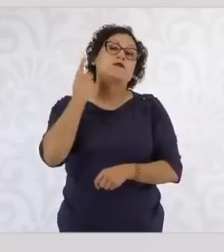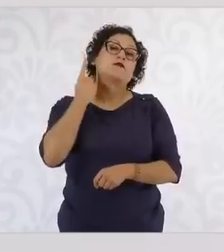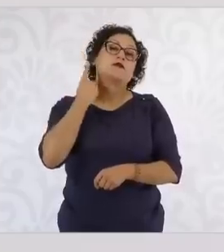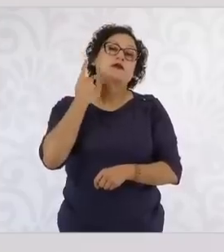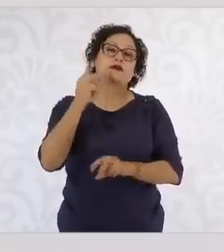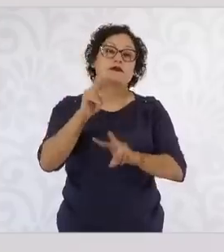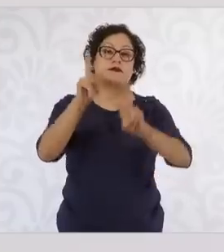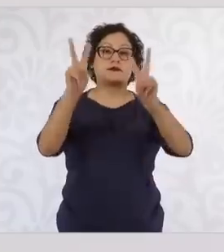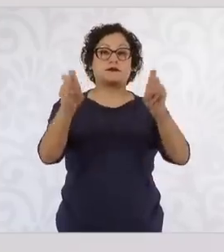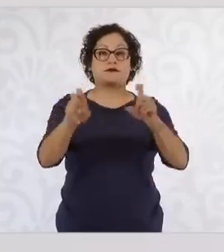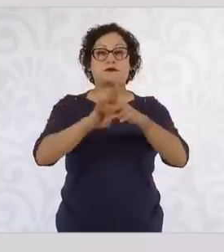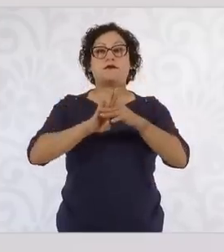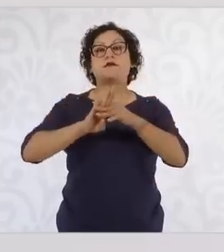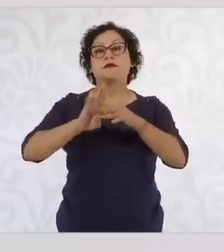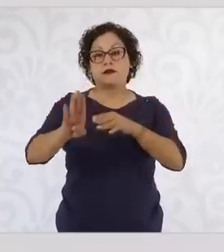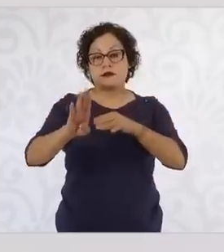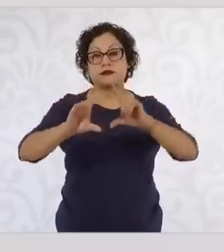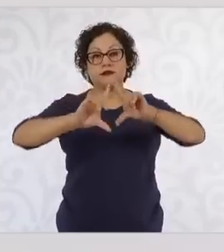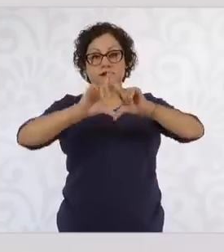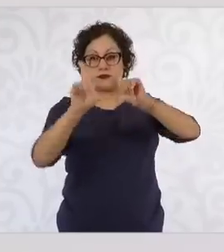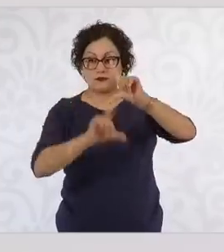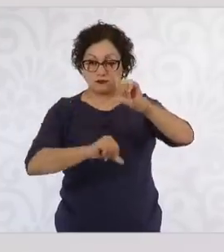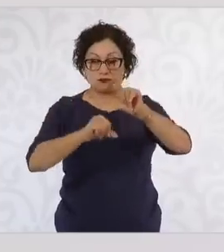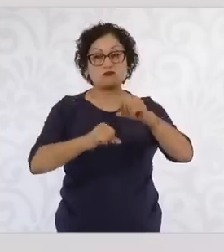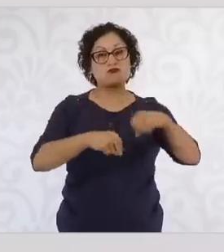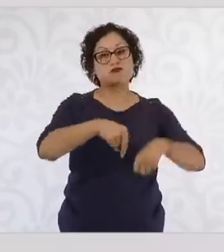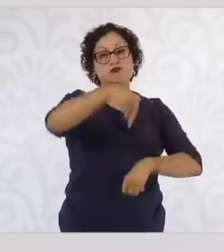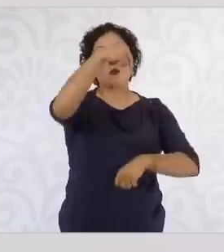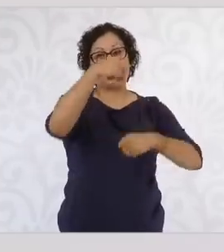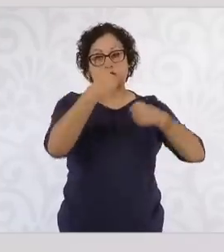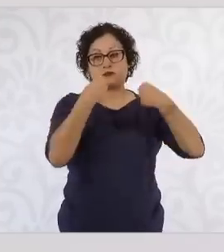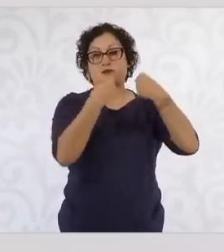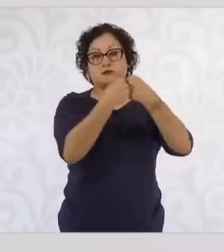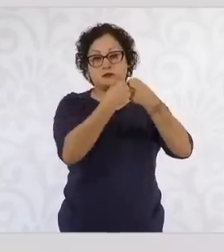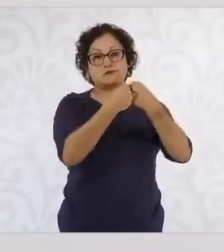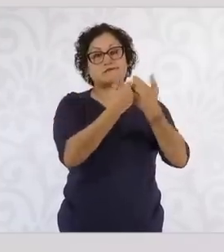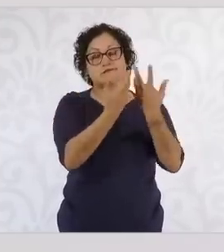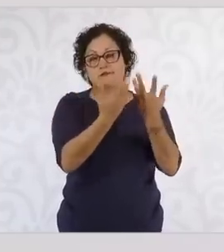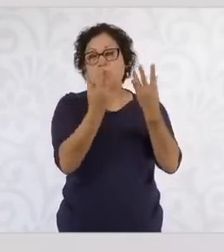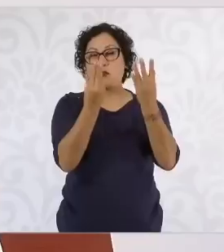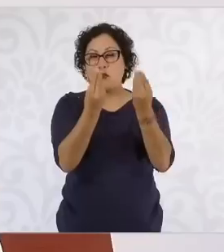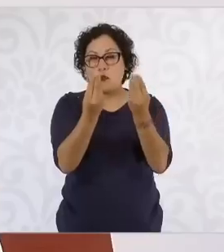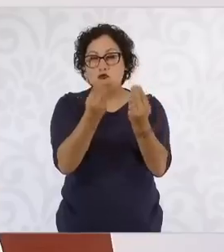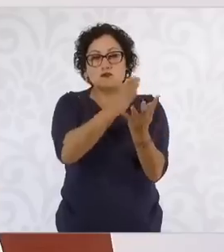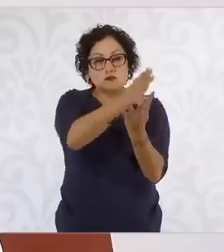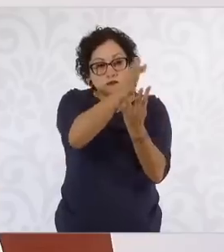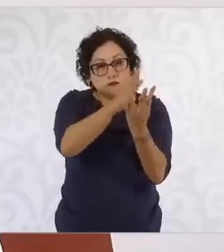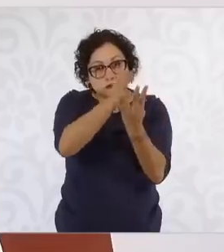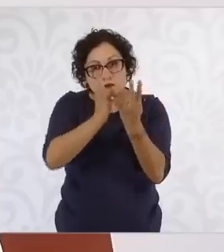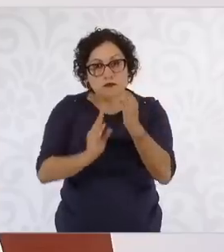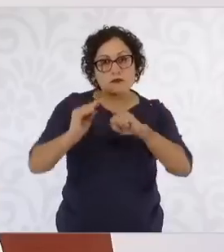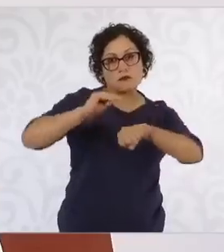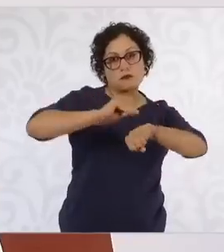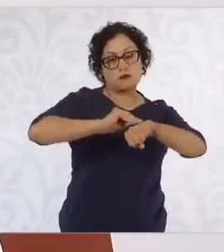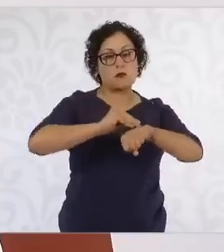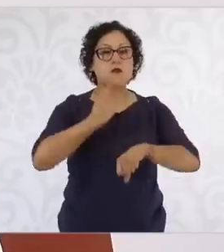la frontera norte que consta de muchos ejes y que estamos fortaleciendo el más importante es